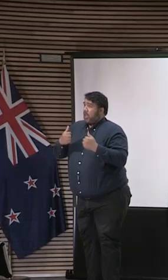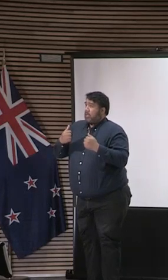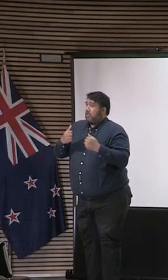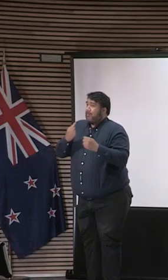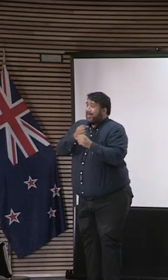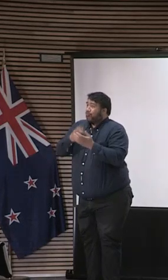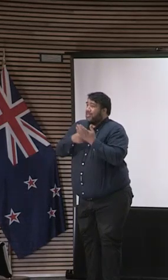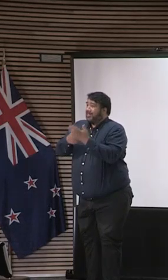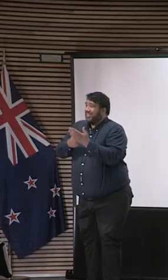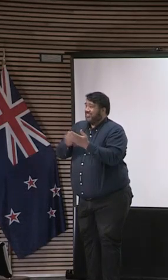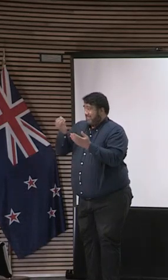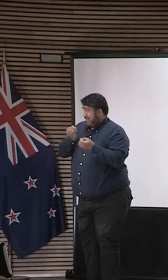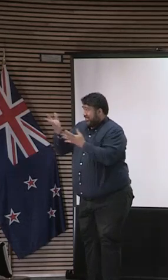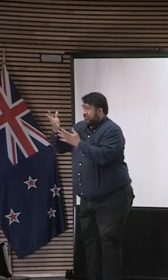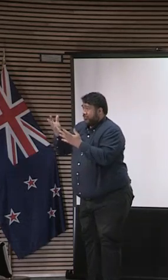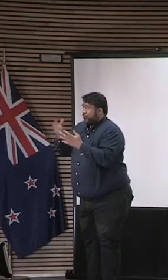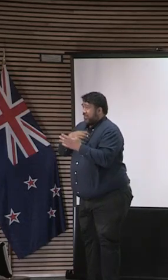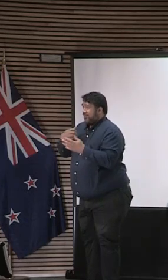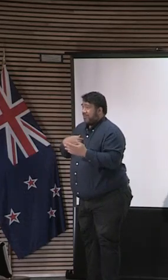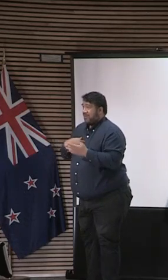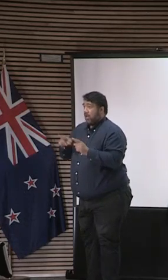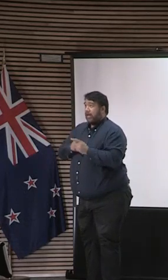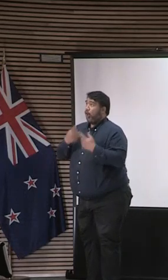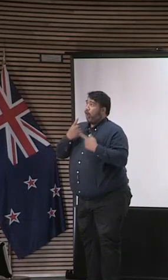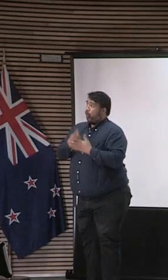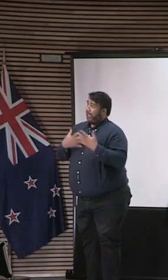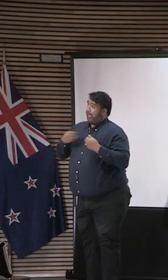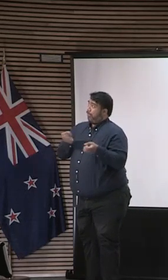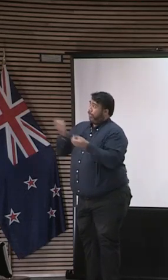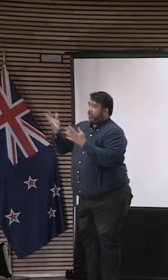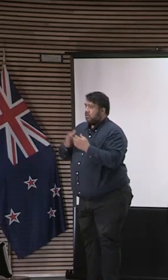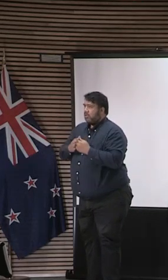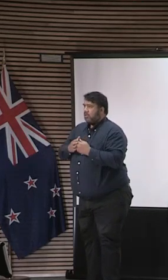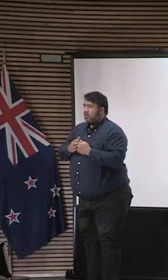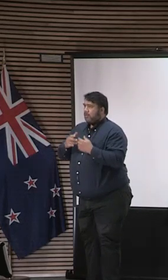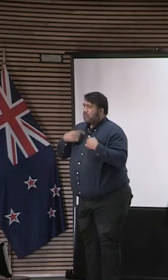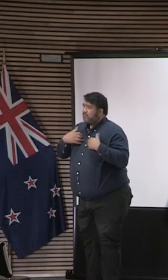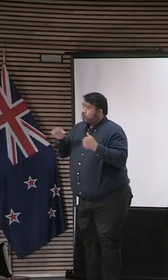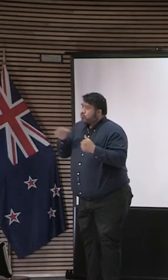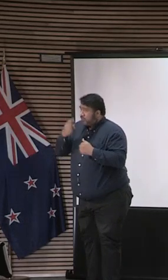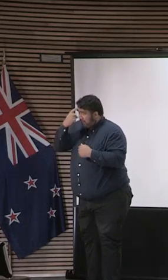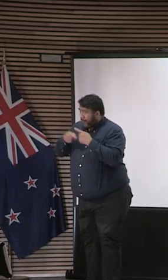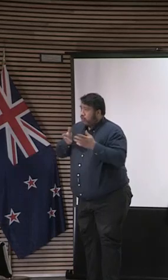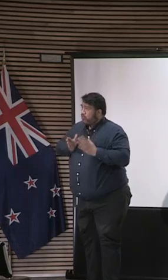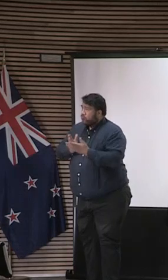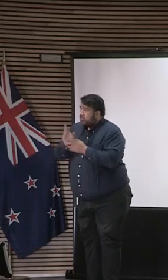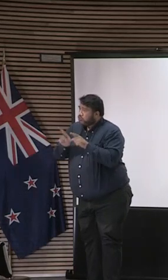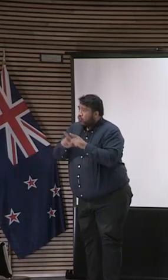ana nga Minita ki o raatau ake kawenga me a raatau ake kaupapa, na te mea kaore i pai mo te urupare a te hauora hauora mo te iwi i runga i nga ahuatanga o te Minita o nga Taake. KAUPAPA: